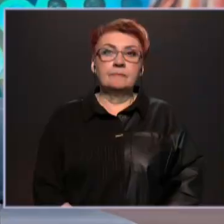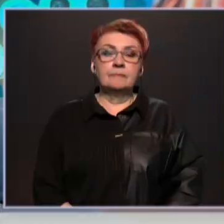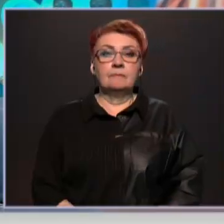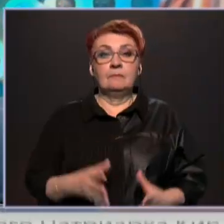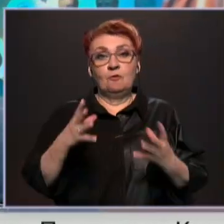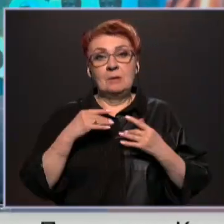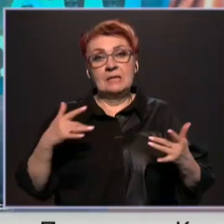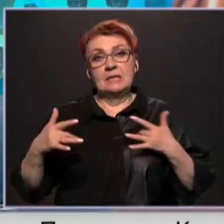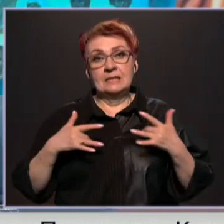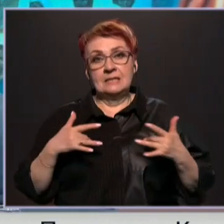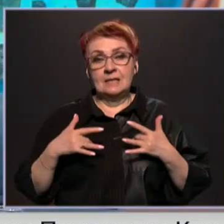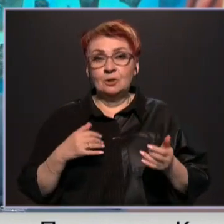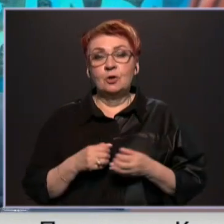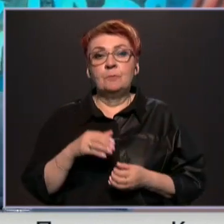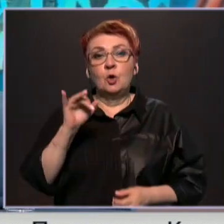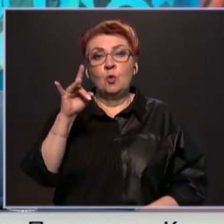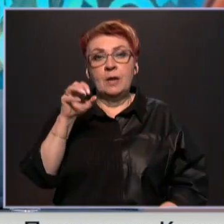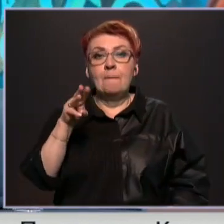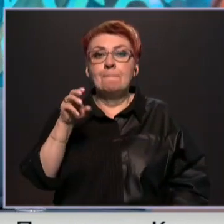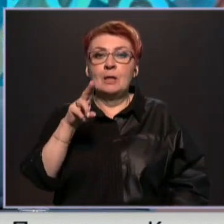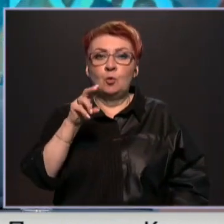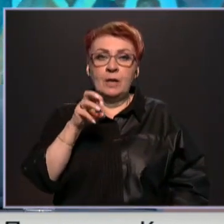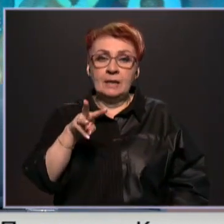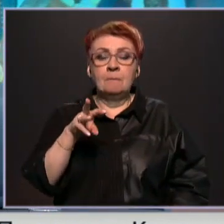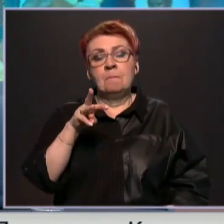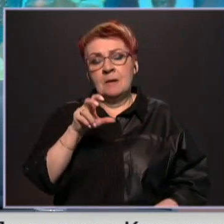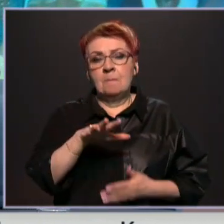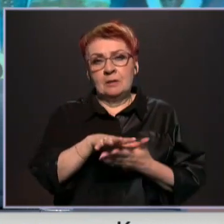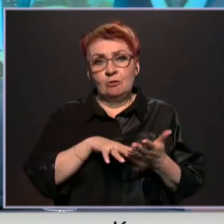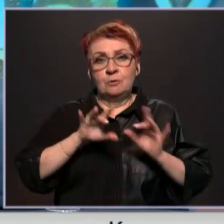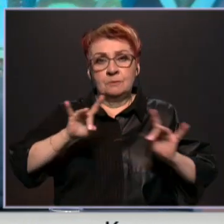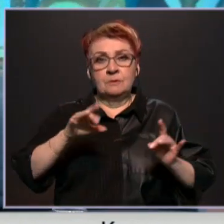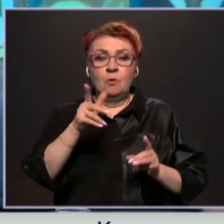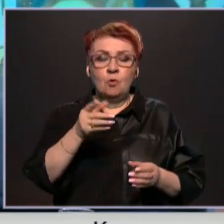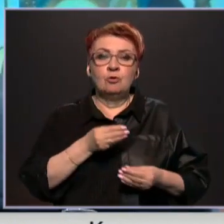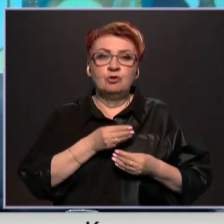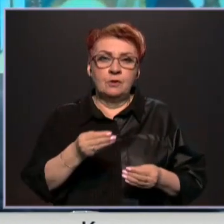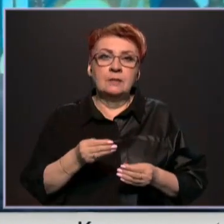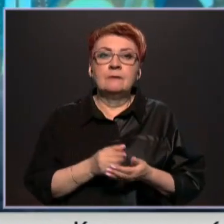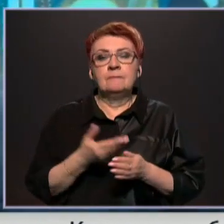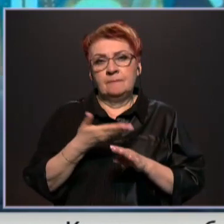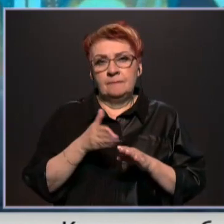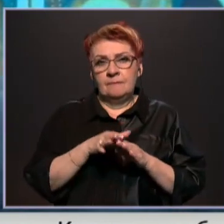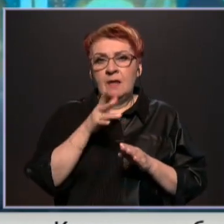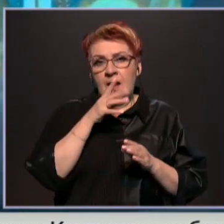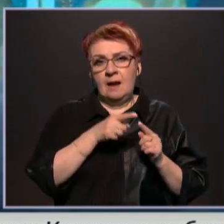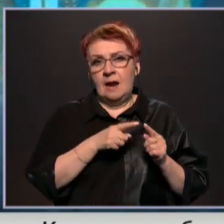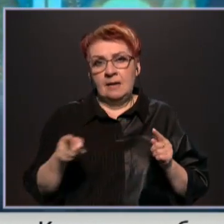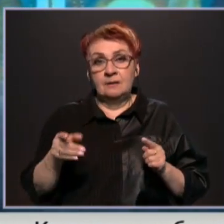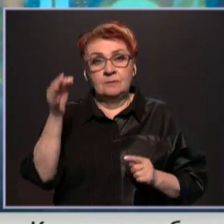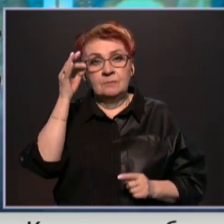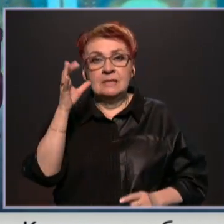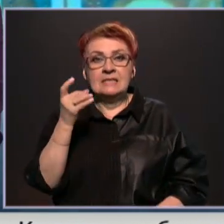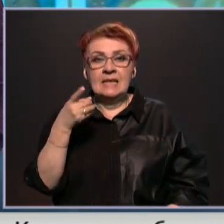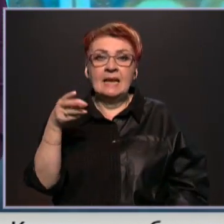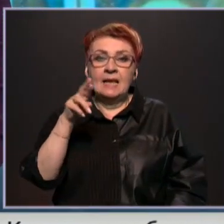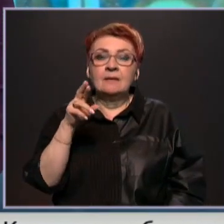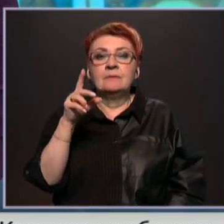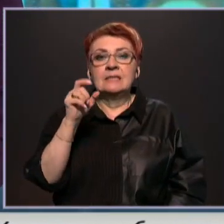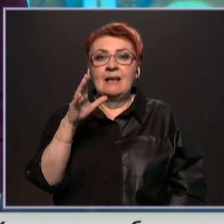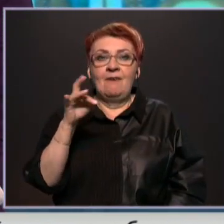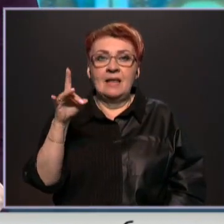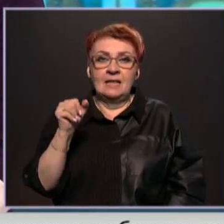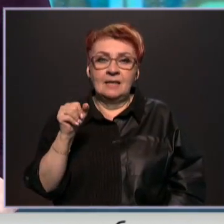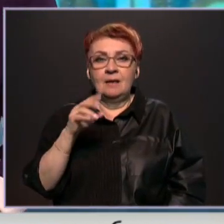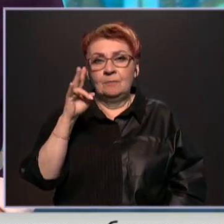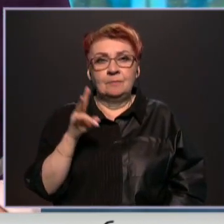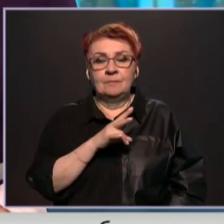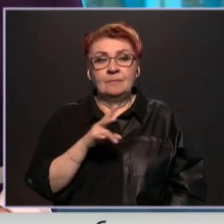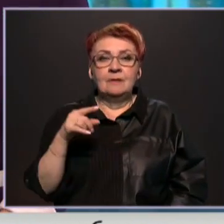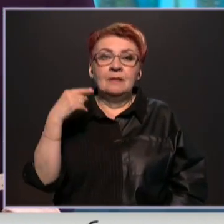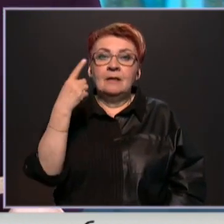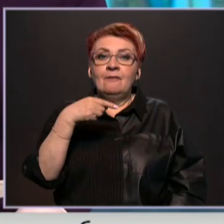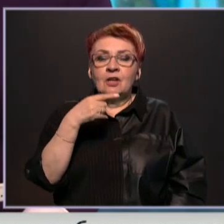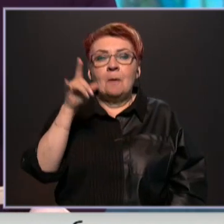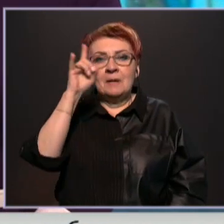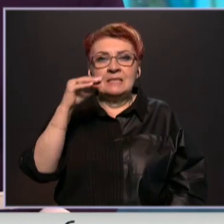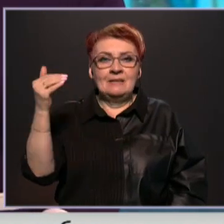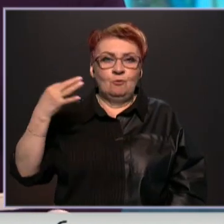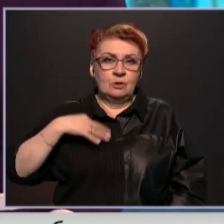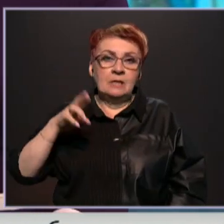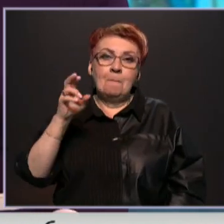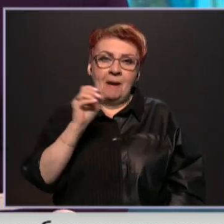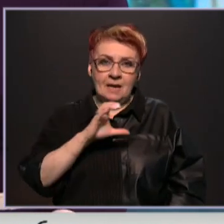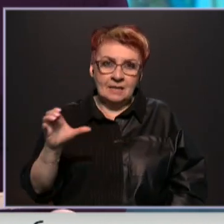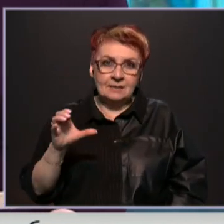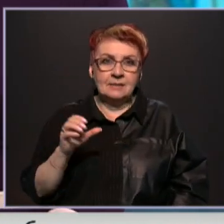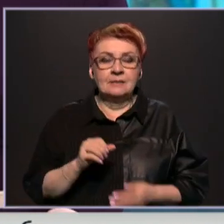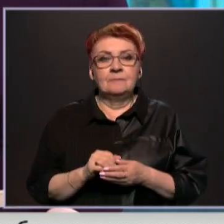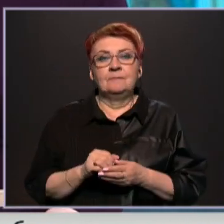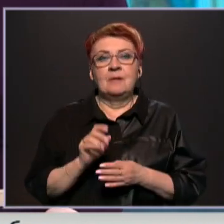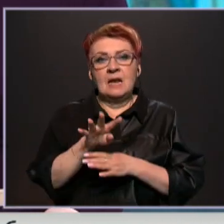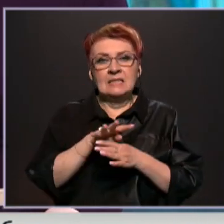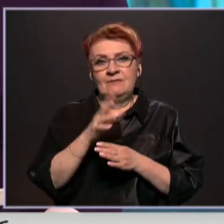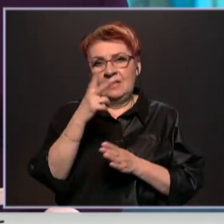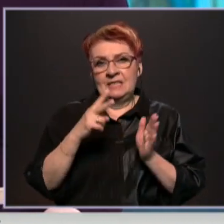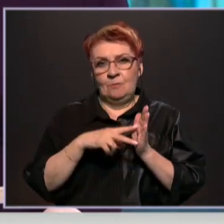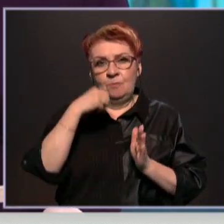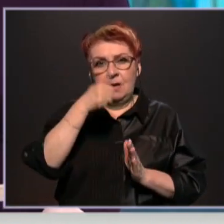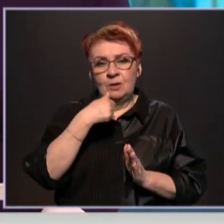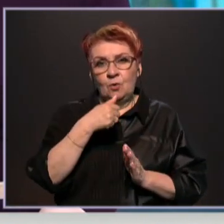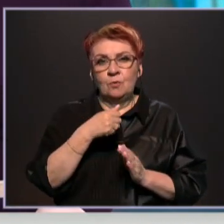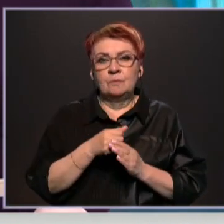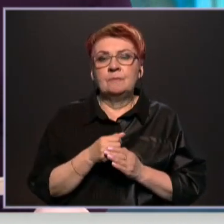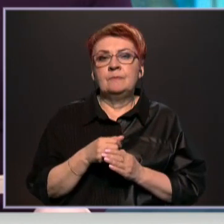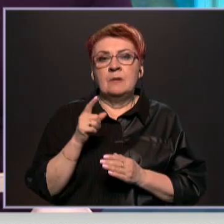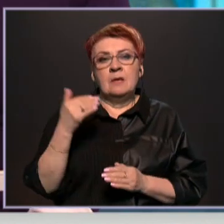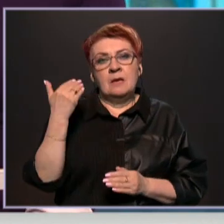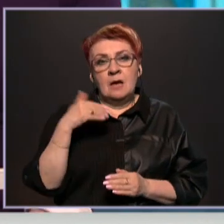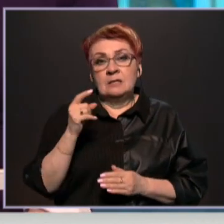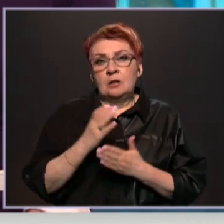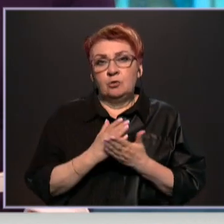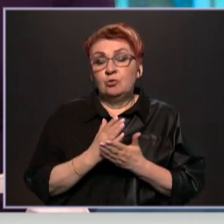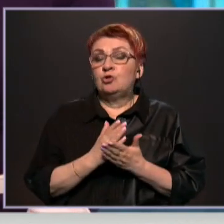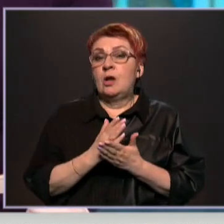седьмом году не прославлена также казнь он заслуживание церкви его родной брат